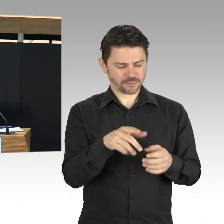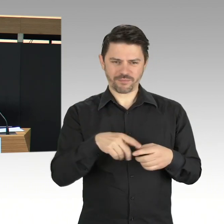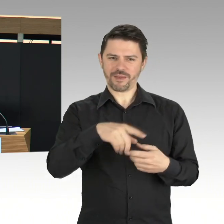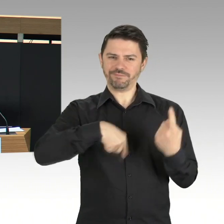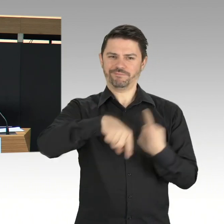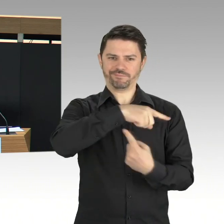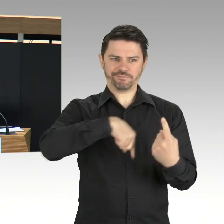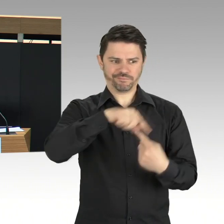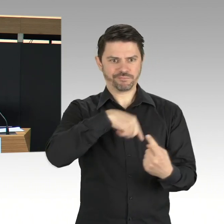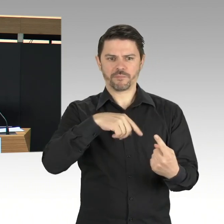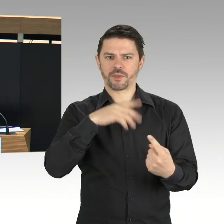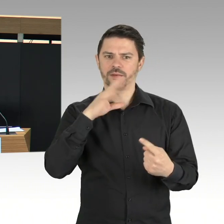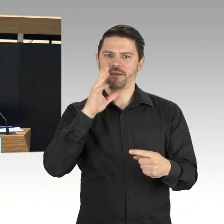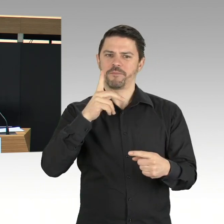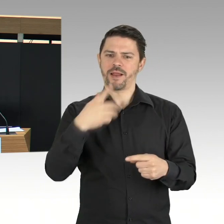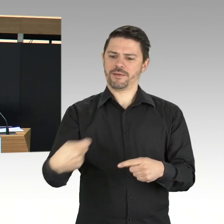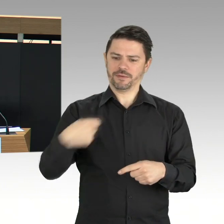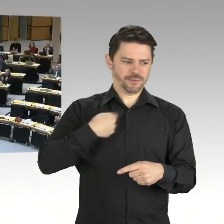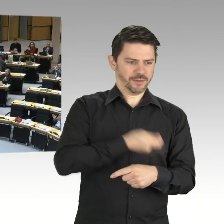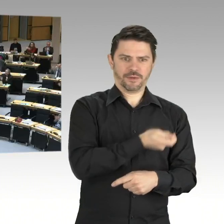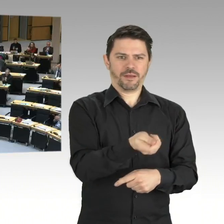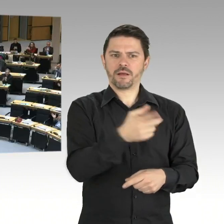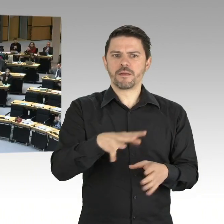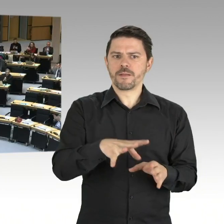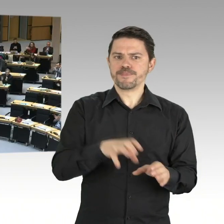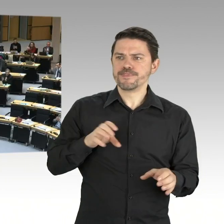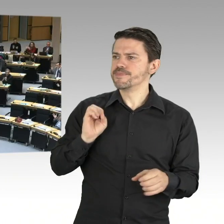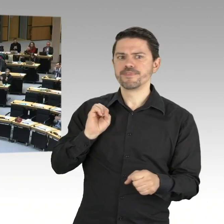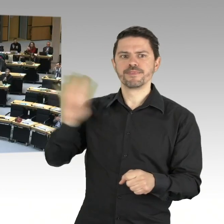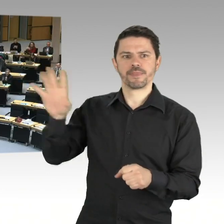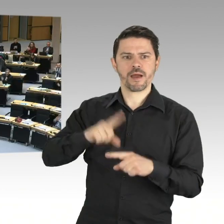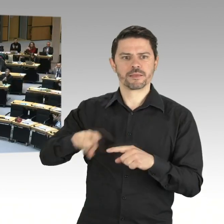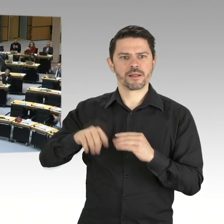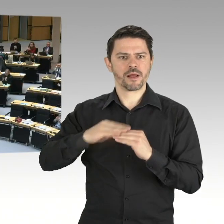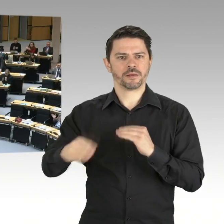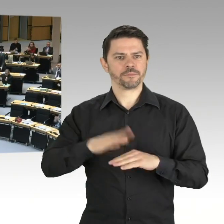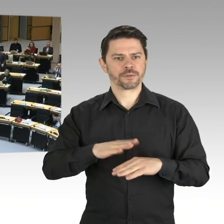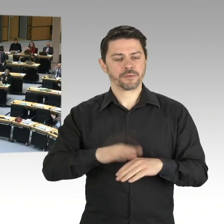(Beifall)